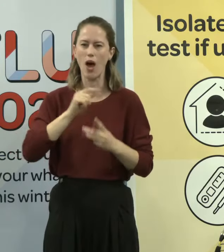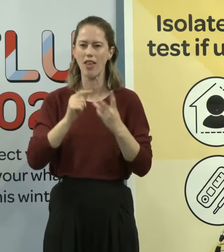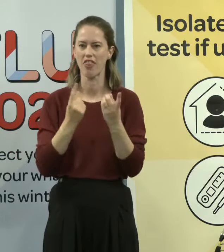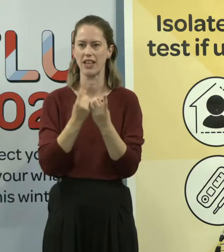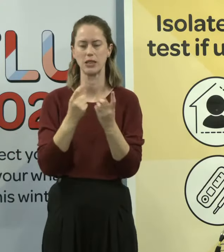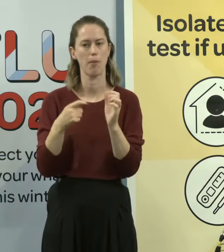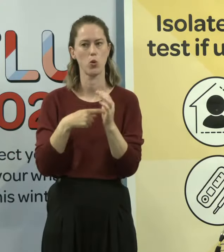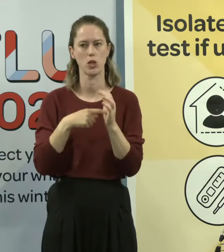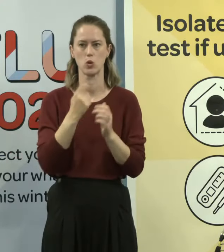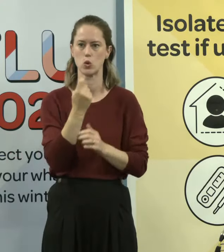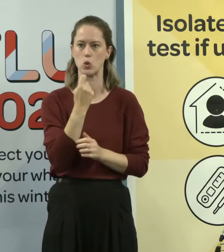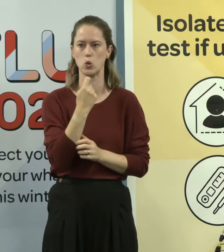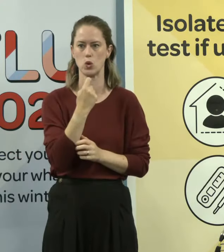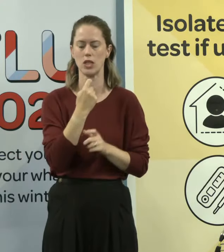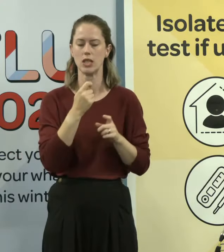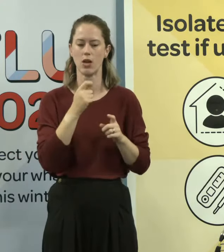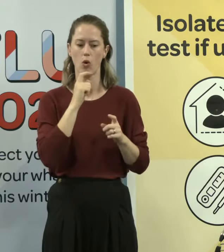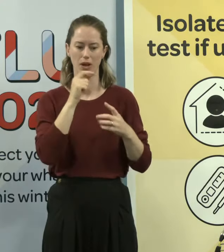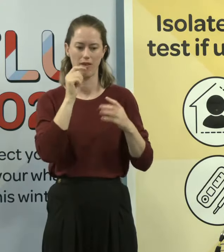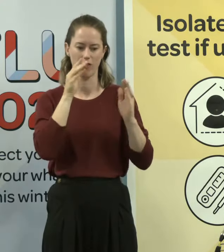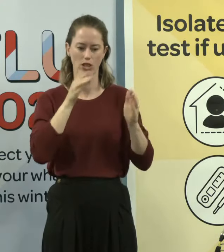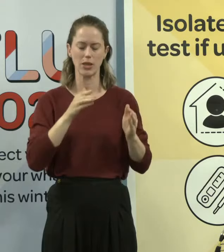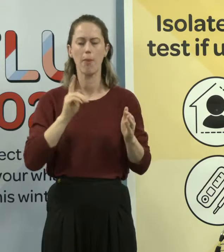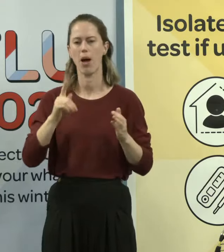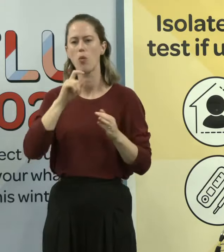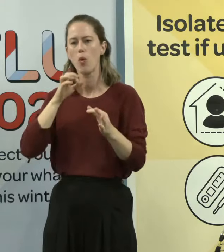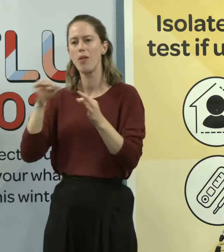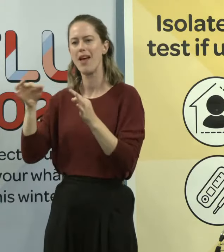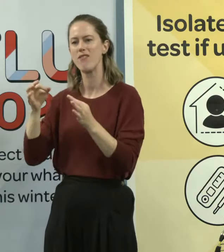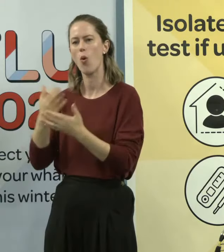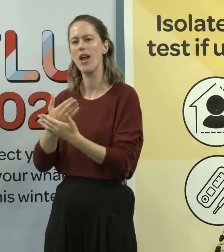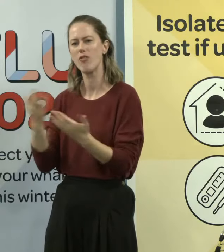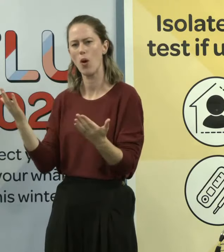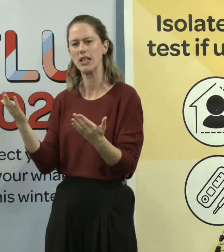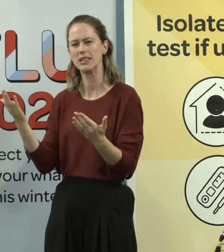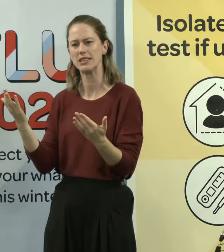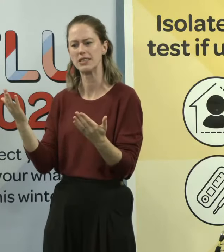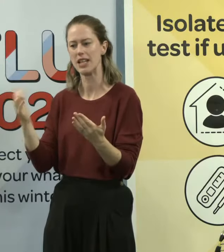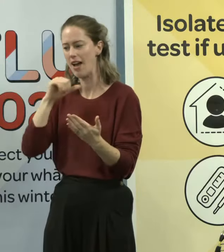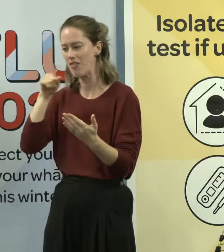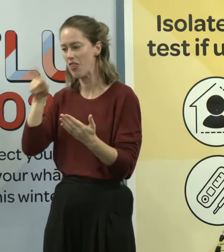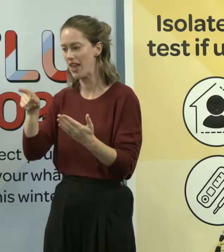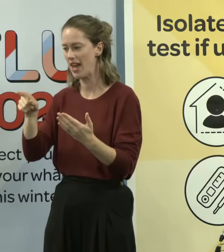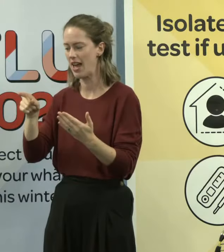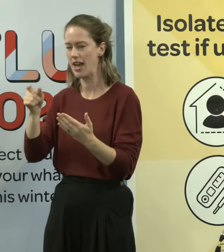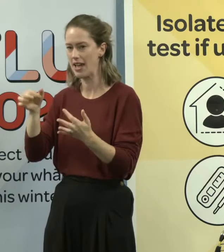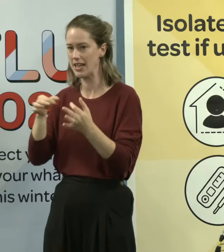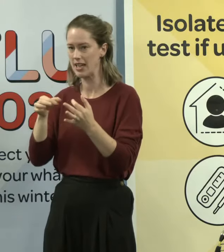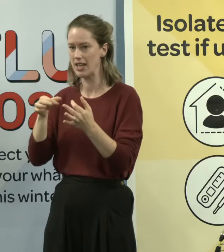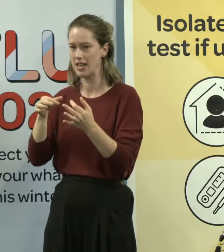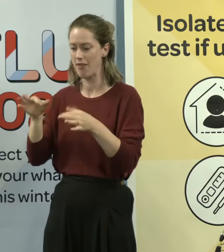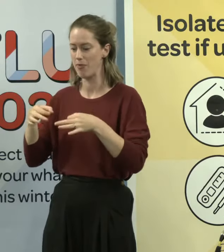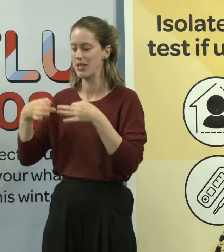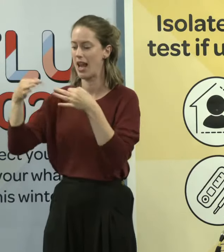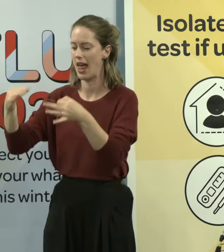ana ki te ttaritanga wawaotanga, penei i te reo irirangi, te maimoatanga ranei mo nga mea penei i te mate